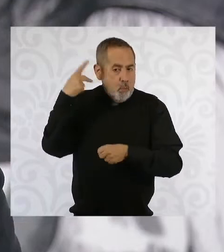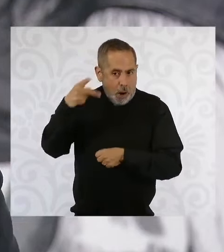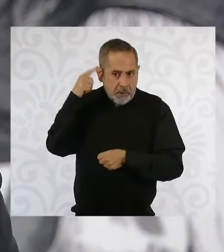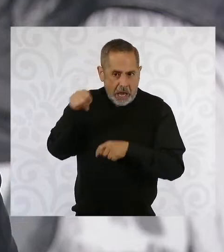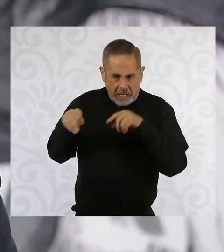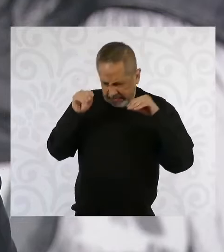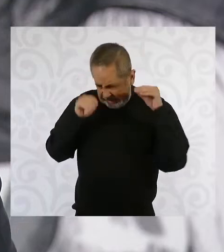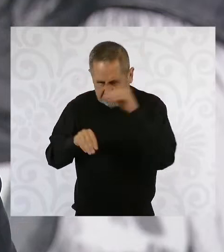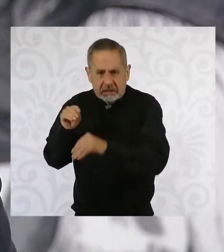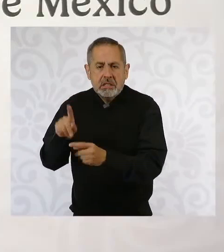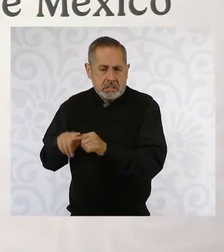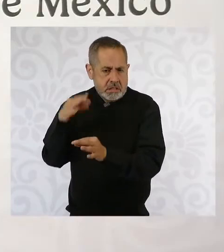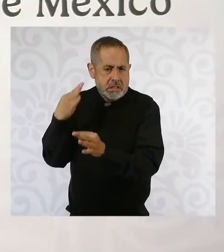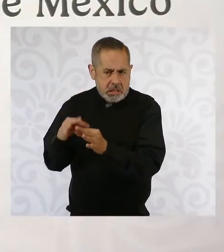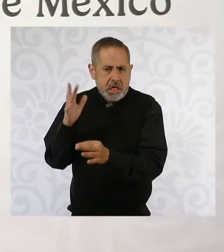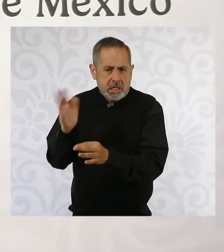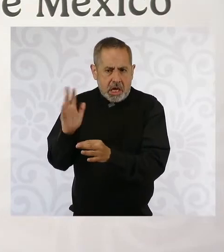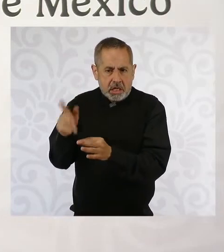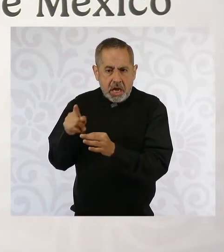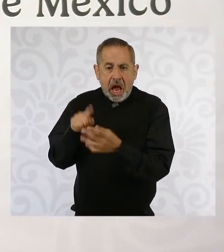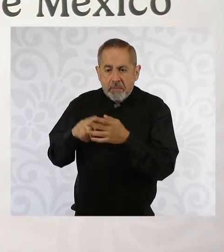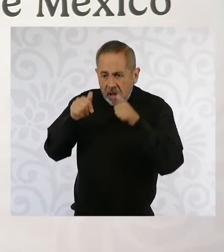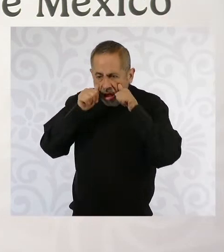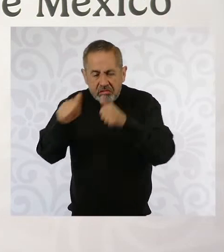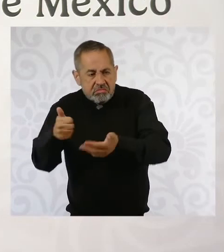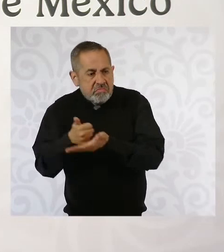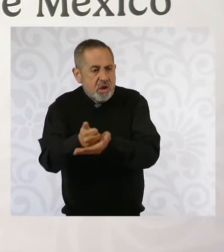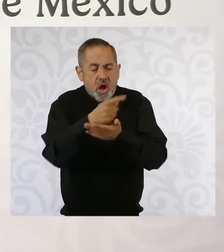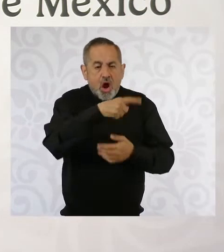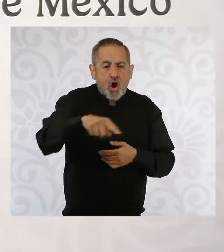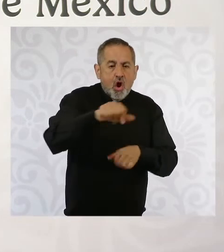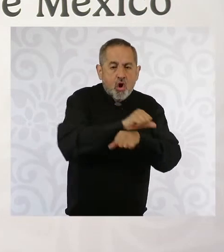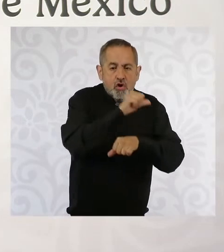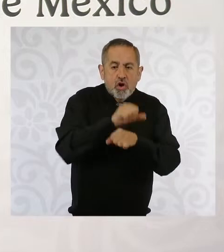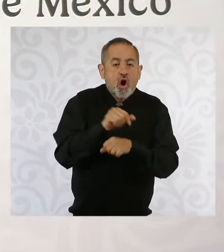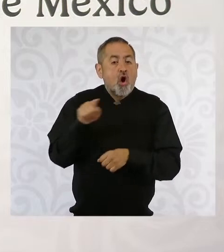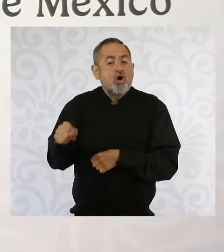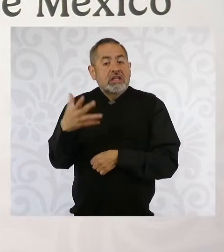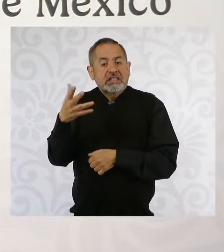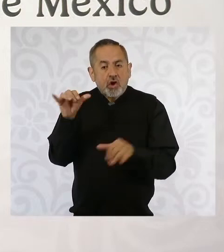sus objetivos dar atención al sector Automotriz a través de cinco laboratorios especializados y